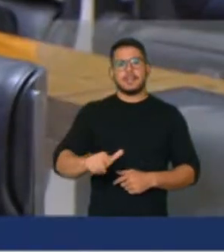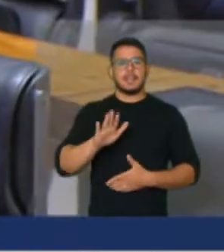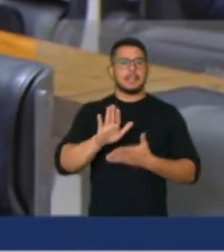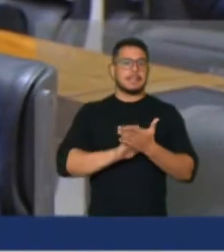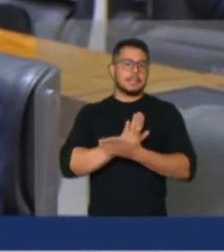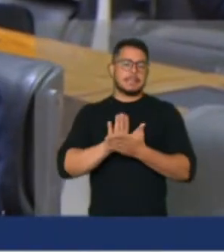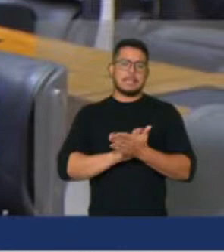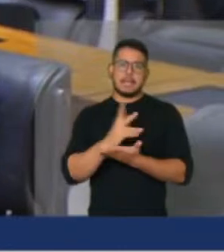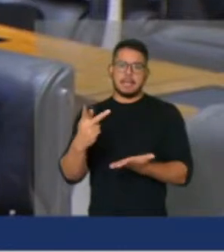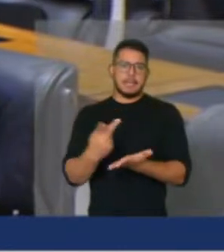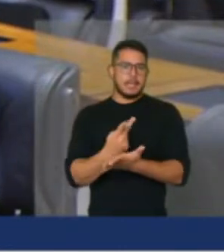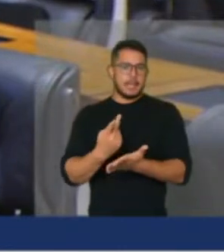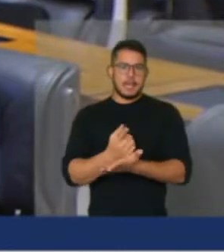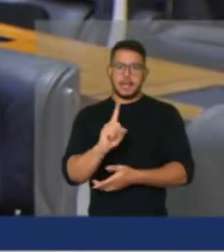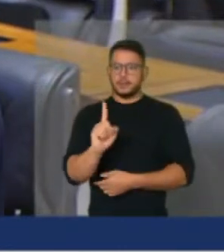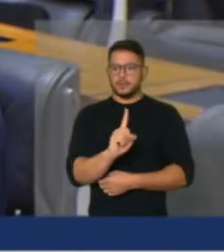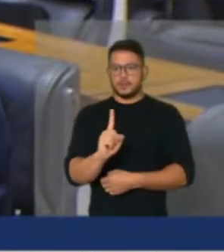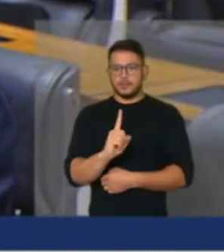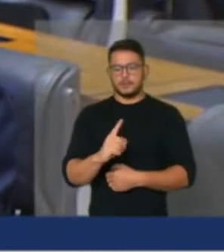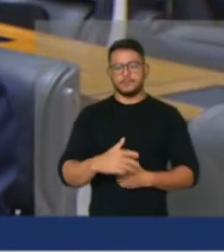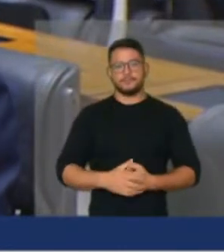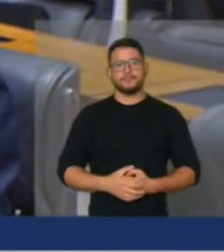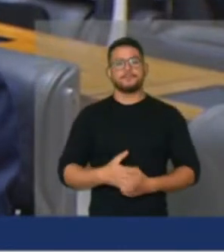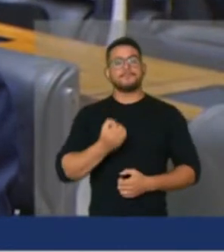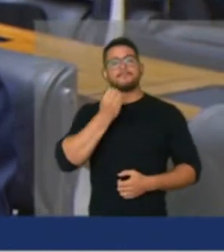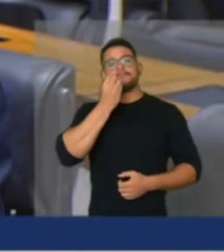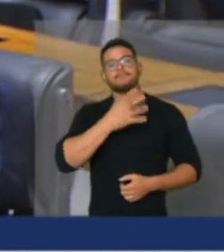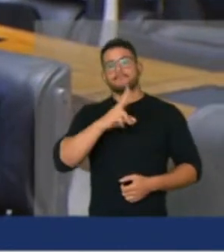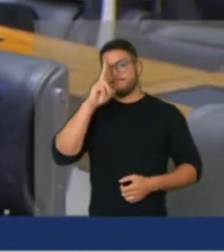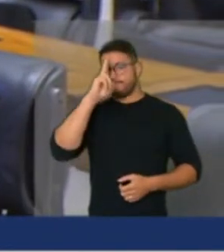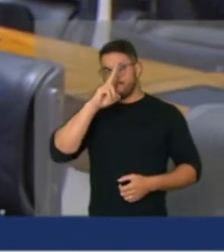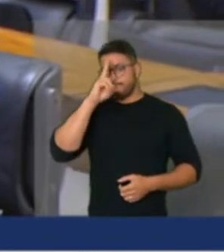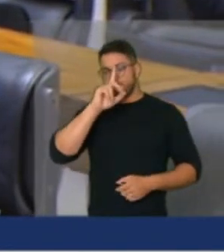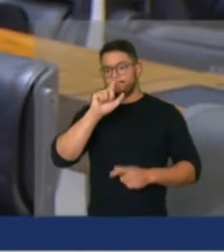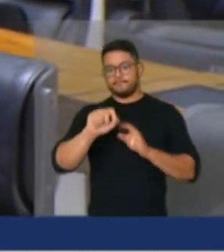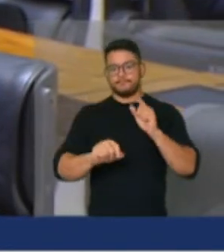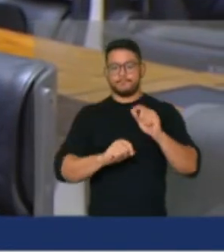QUE O MINISTRO PAULO GUEDES JÁ É UMA PESSOA-- DE 70 ANOS E QUE TRABALHOU A VIDA